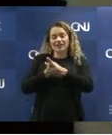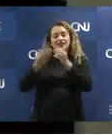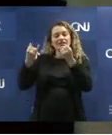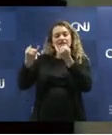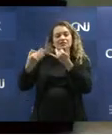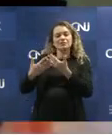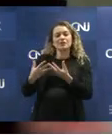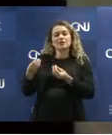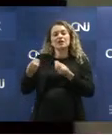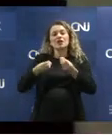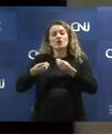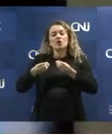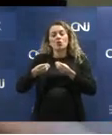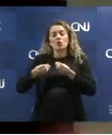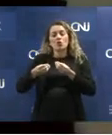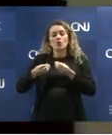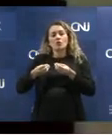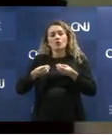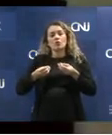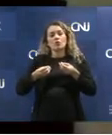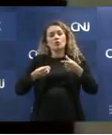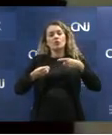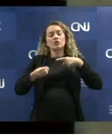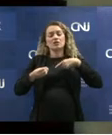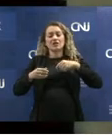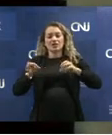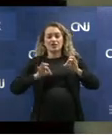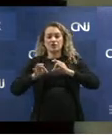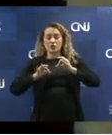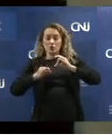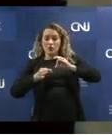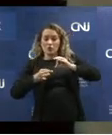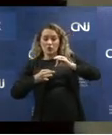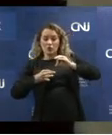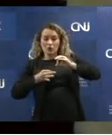dado o exercício do contraditório e da ampla defesa.